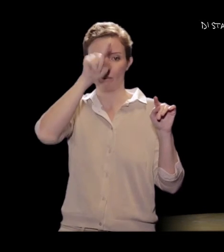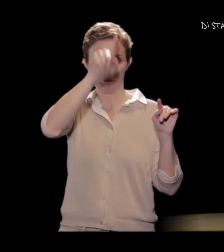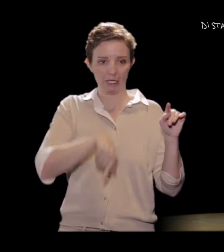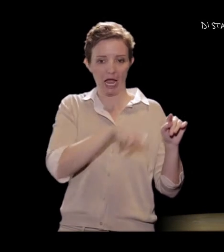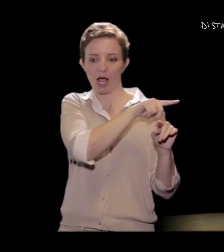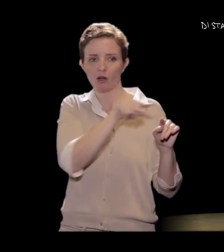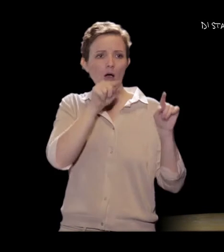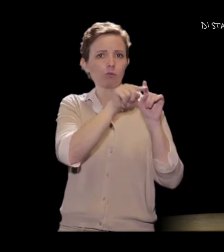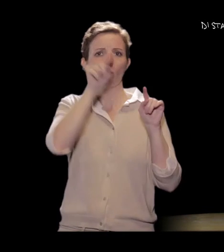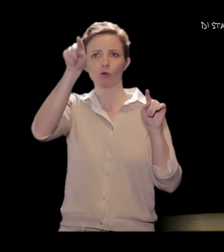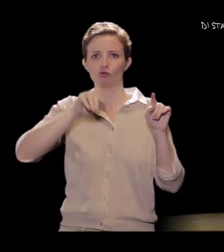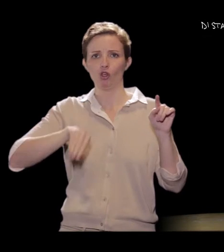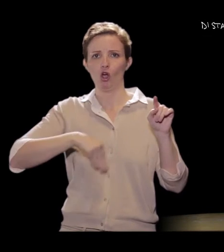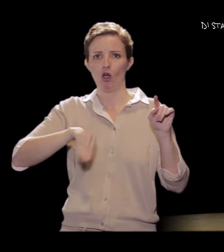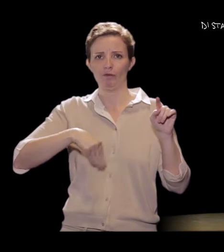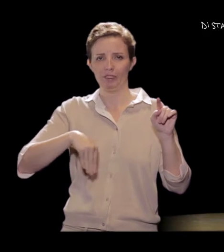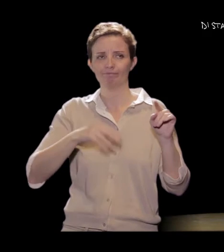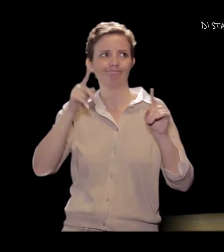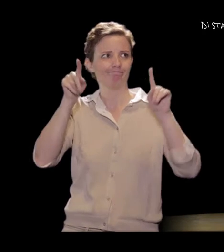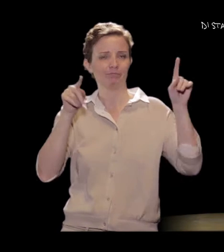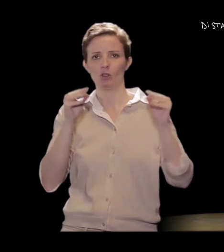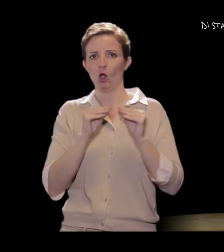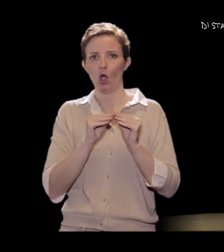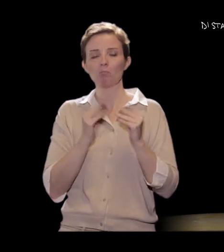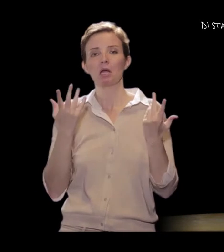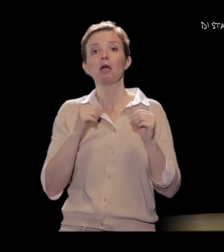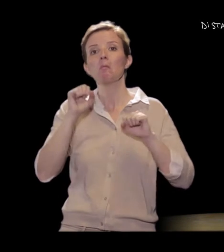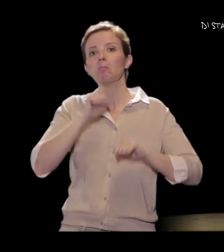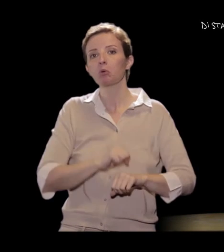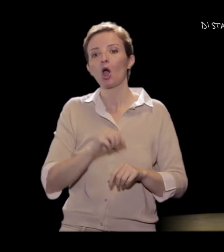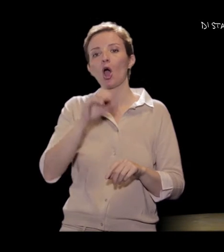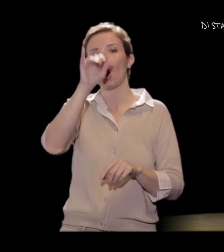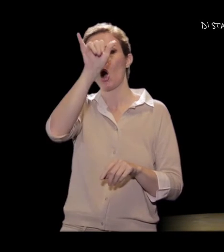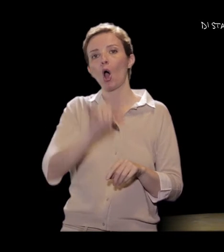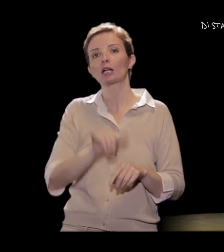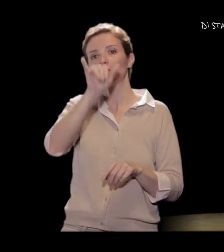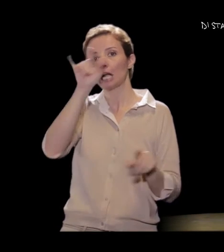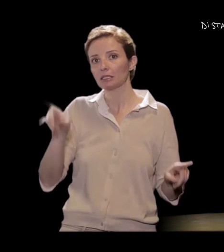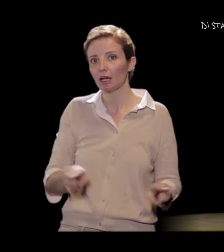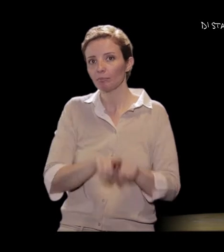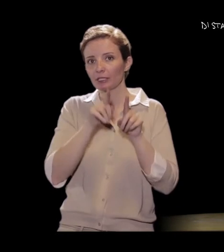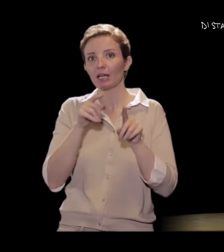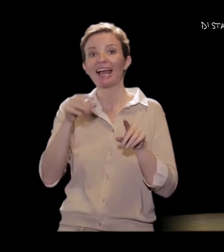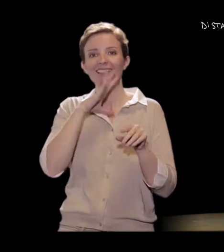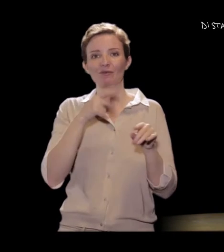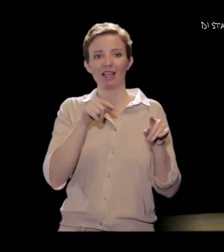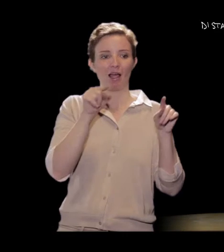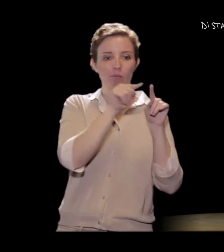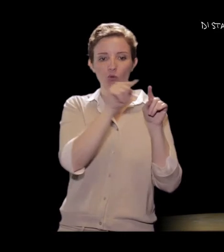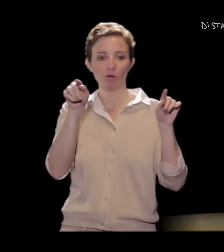Ipotizziamo che i due punti abbiano la stessa ordinata, quindi giacciono su una retta orizzontale.